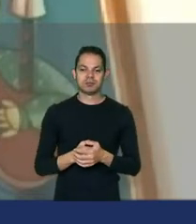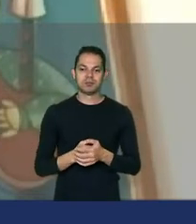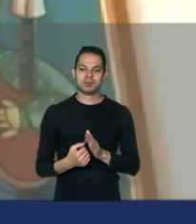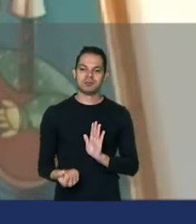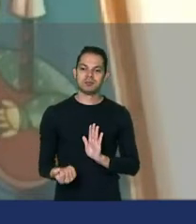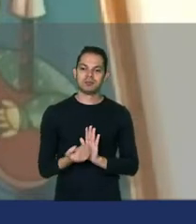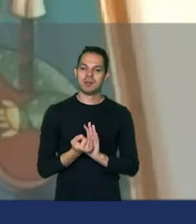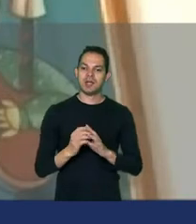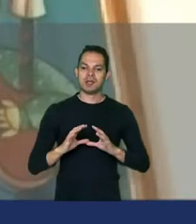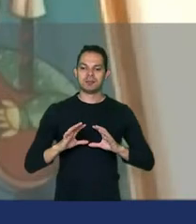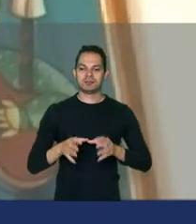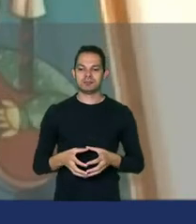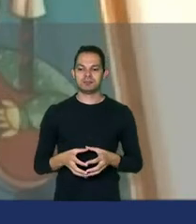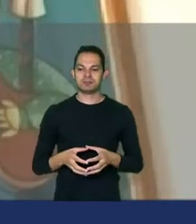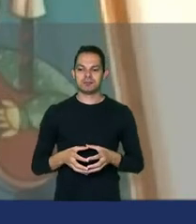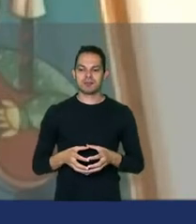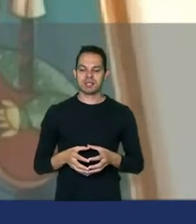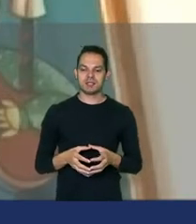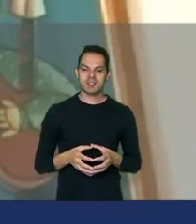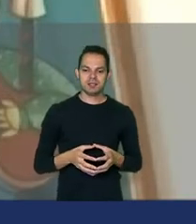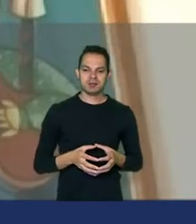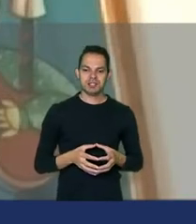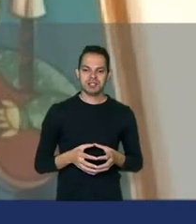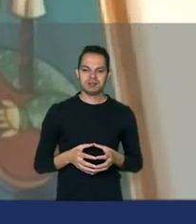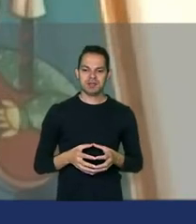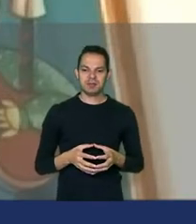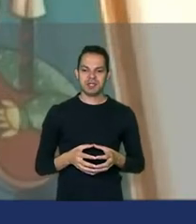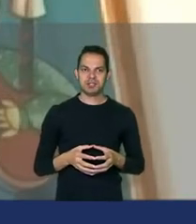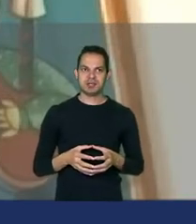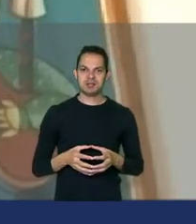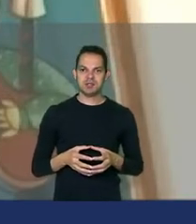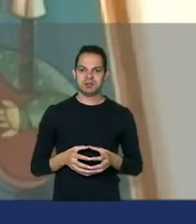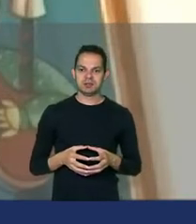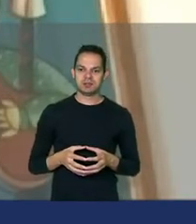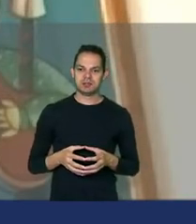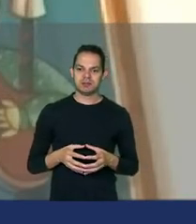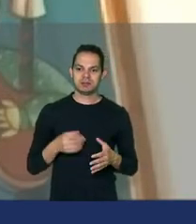DUAS SUF RAJISTAS, EMBLEMA DO CONJUNTO DAS MULHERES QUE TRAVARAM ESSA IMPORTANTE LUTA